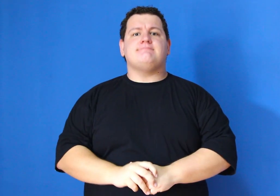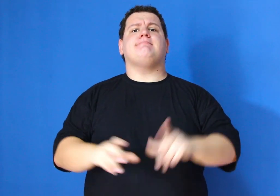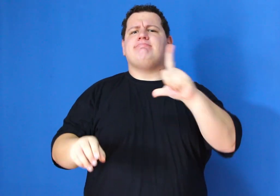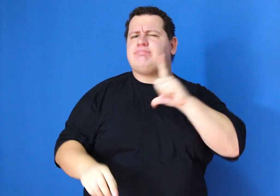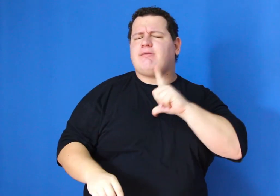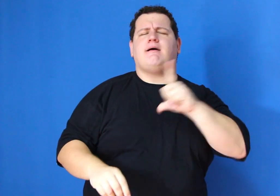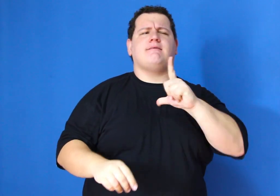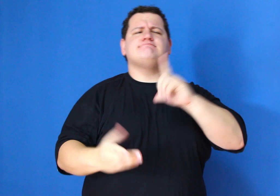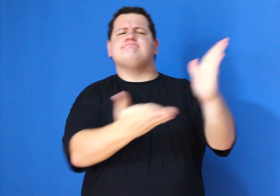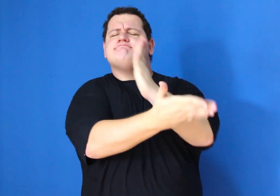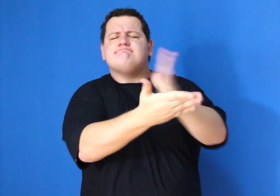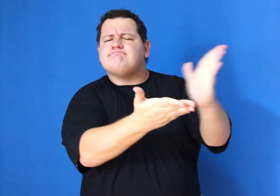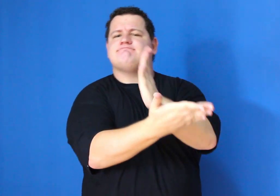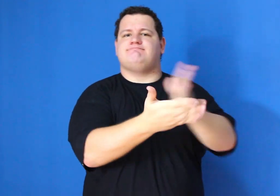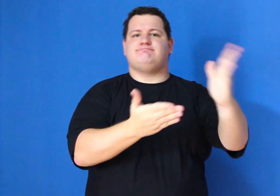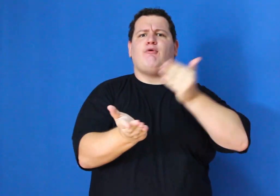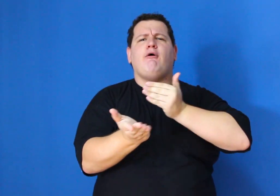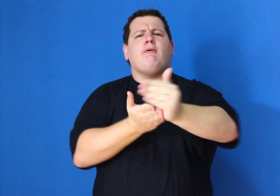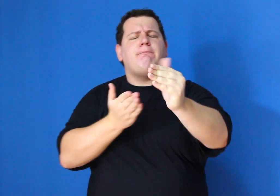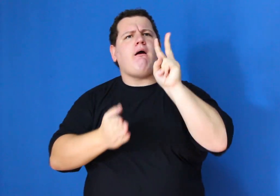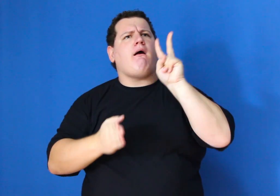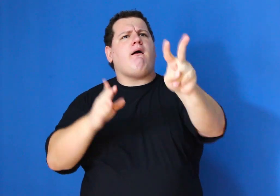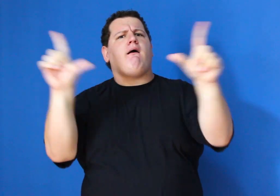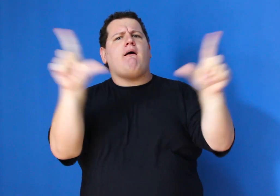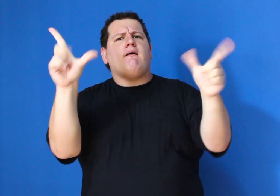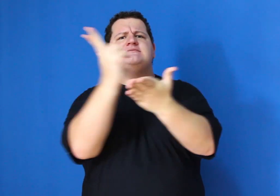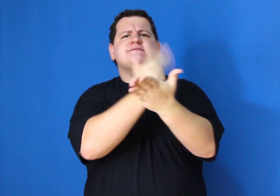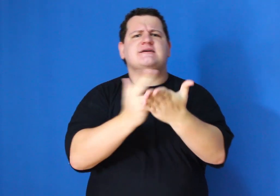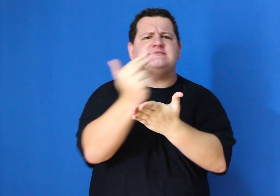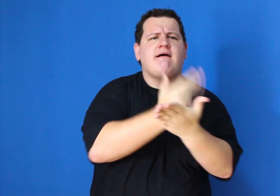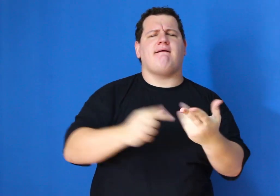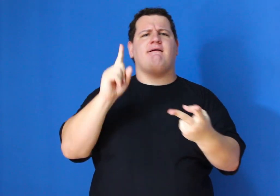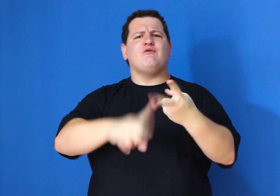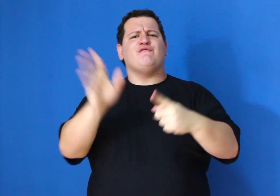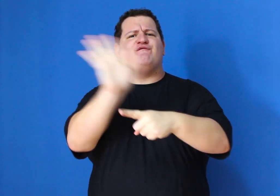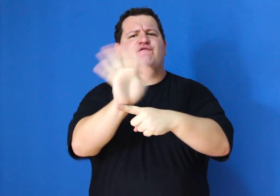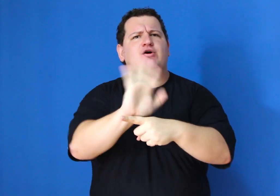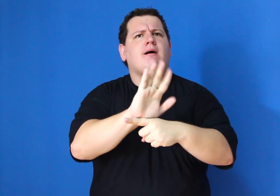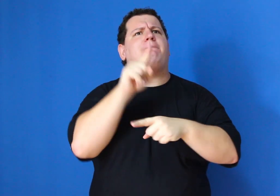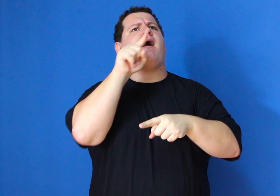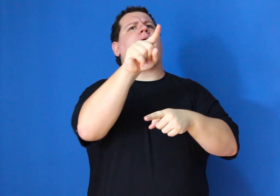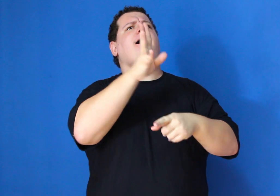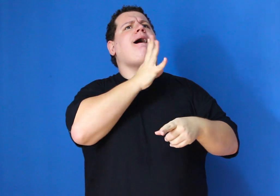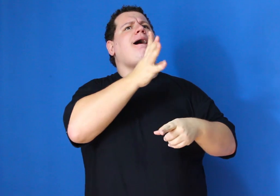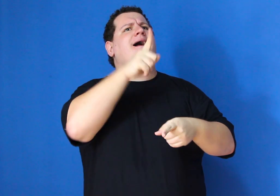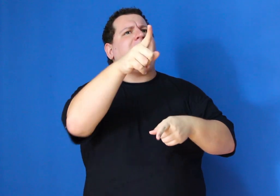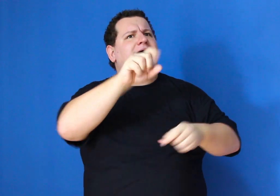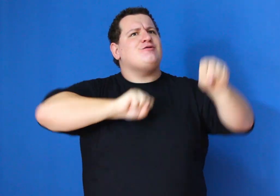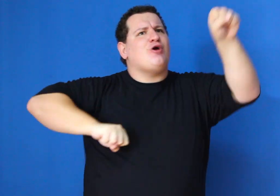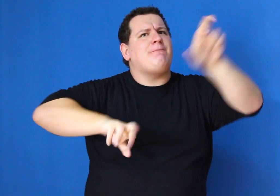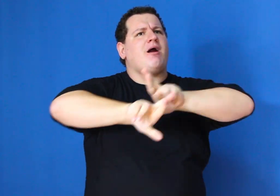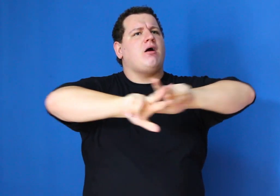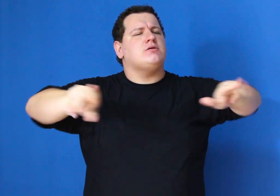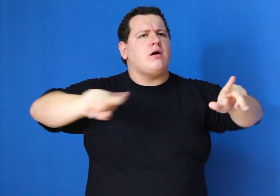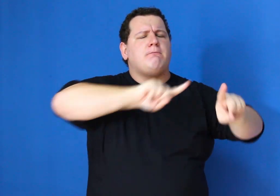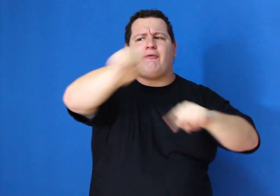Há outros que conheceram super-heróis através dos desenhos animados e filmes